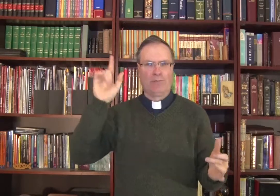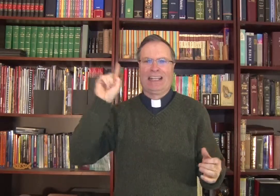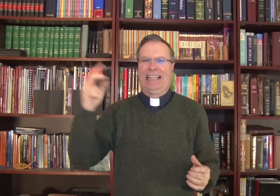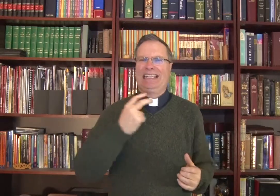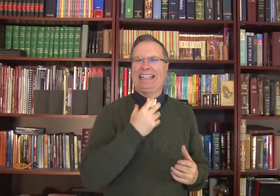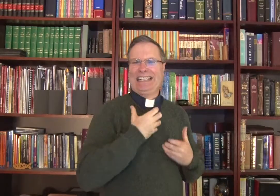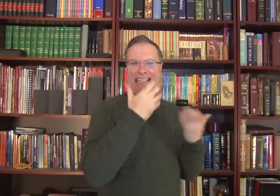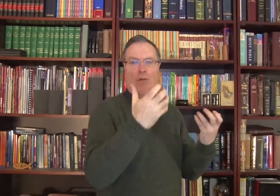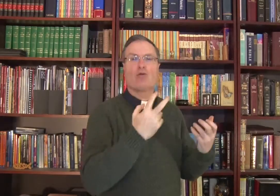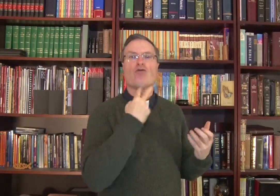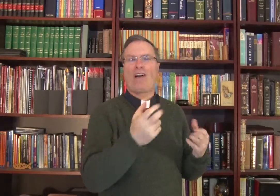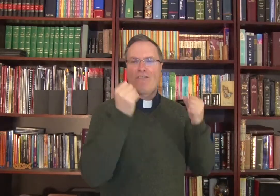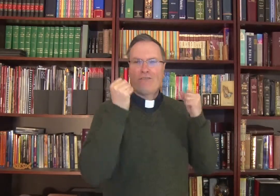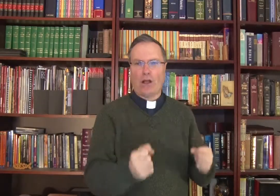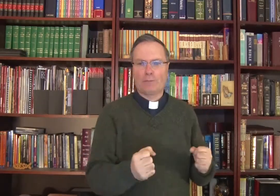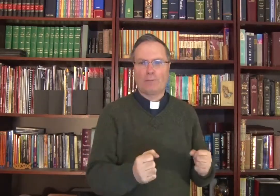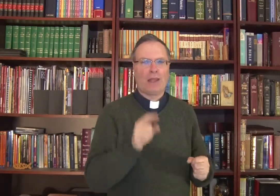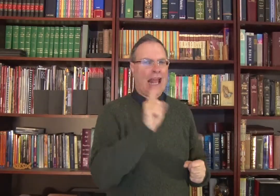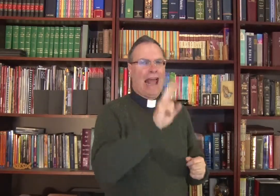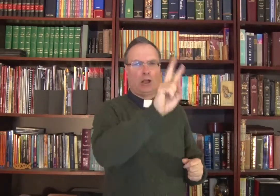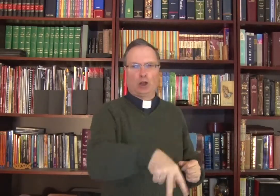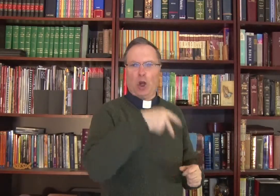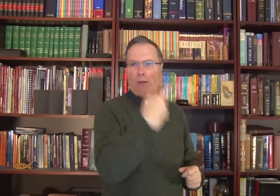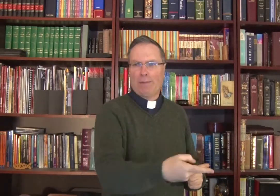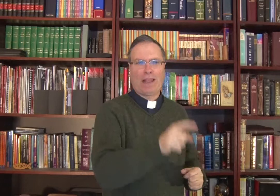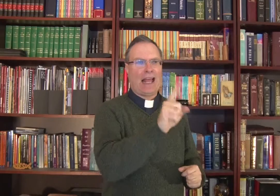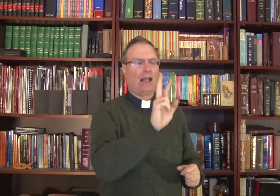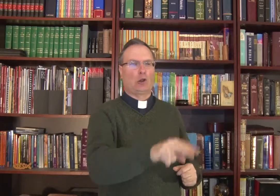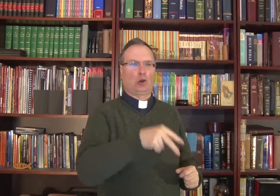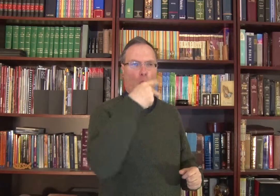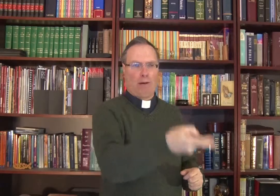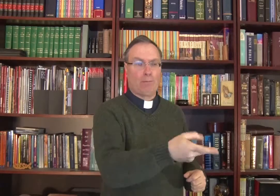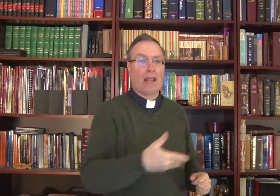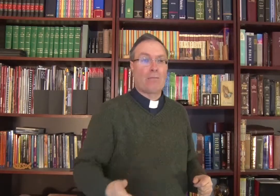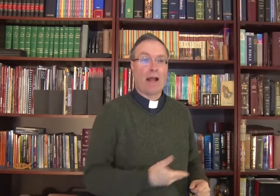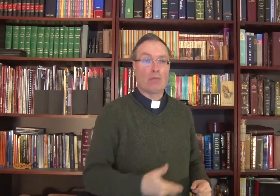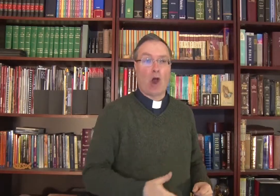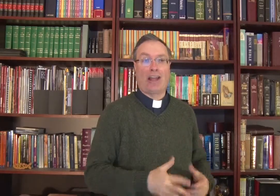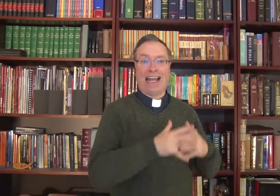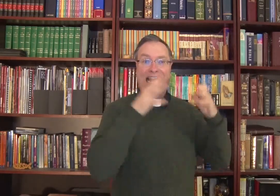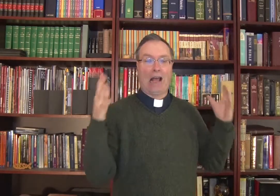Il cria d'une voix forte: «Elle est tombée, [elle est tombée,] Babylone la grande!